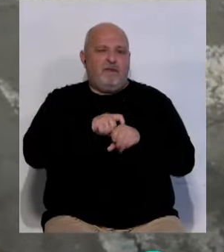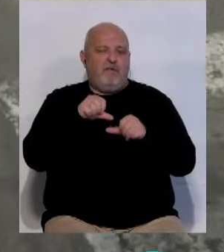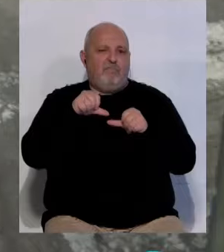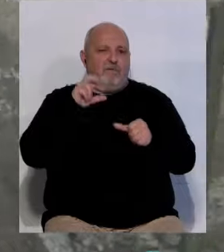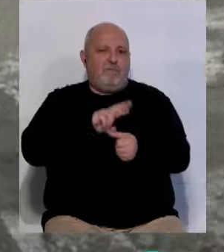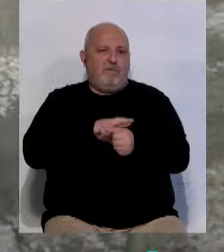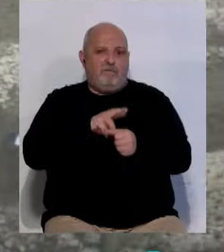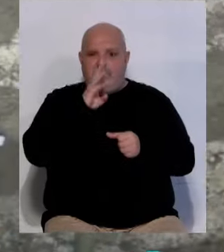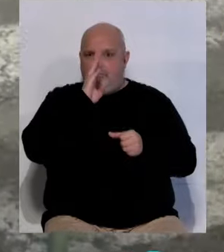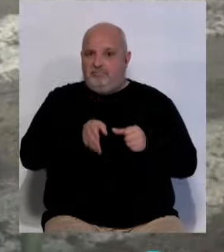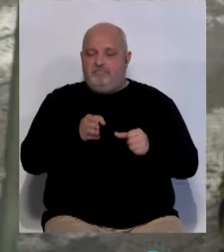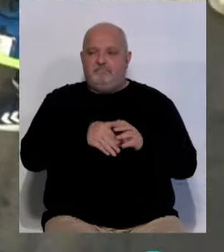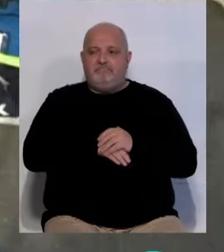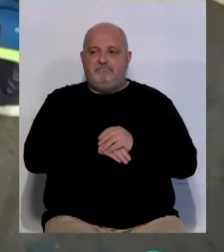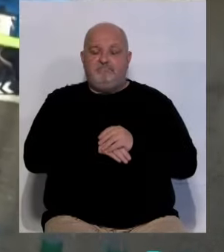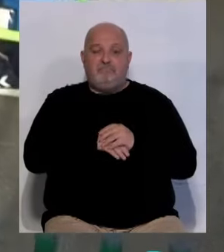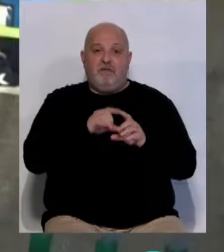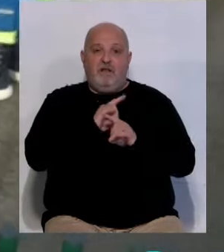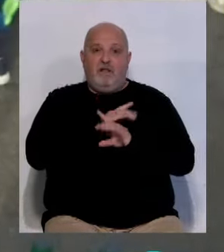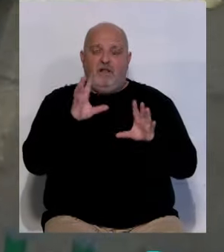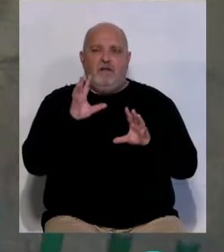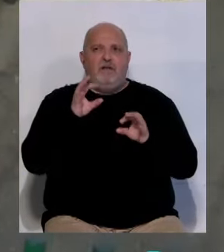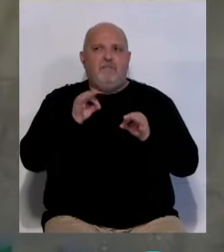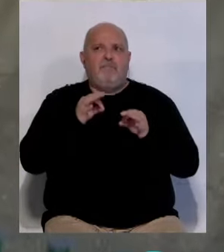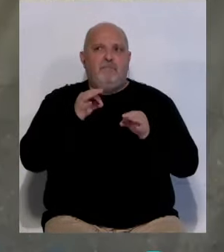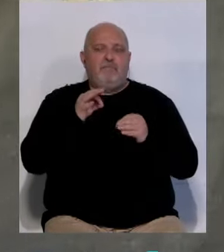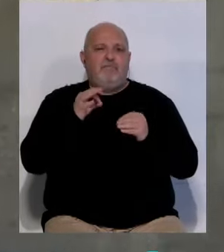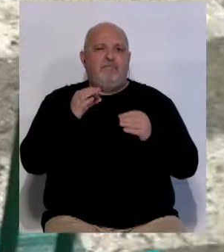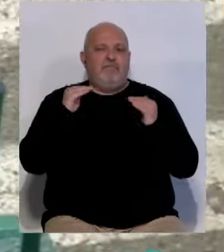inmediato Entonces está claro ya lo es lo que se suele siempre hacer los mercado invierno la